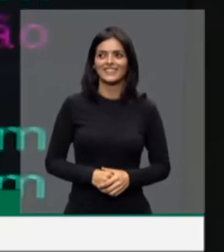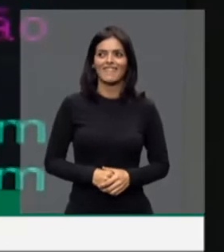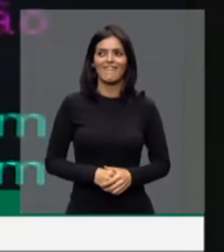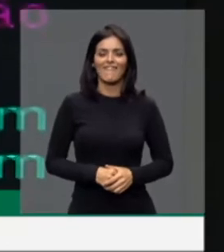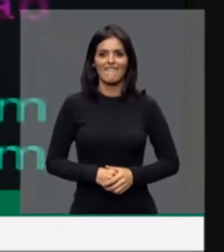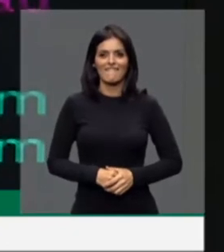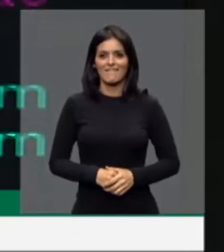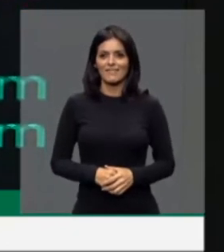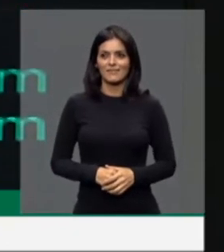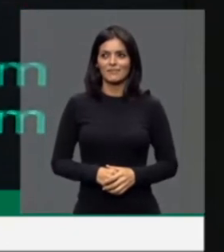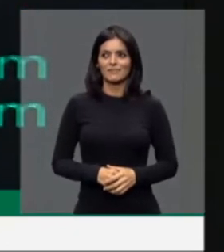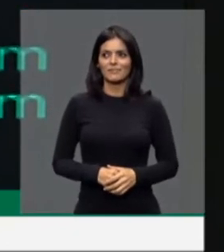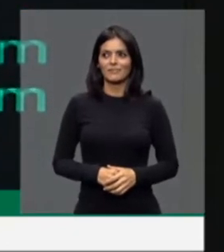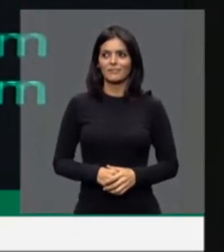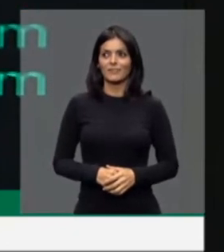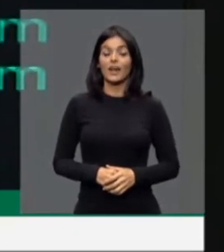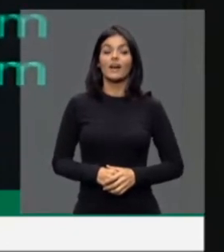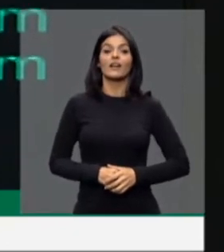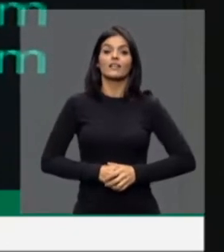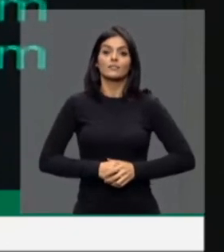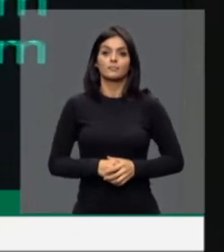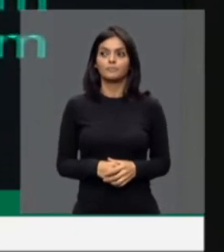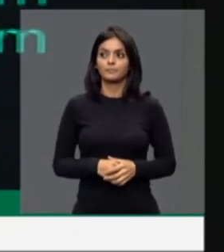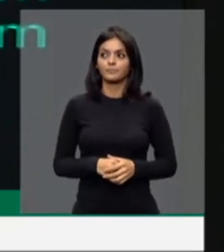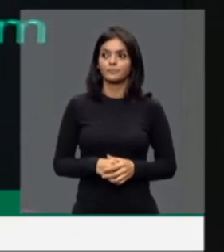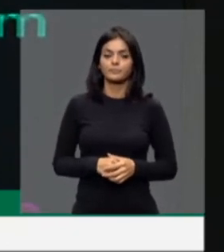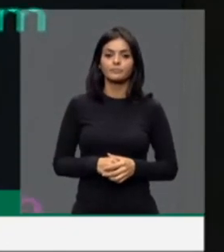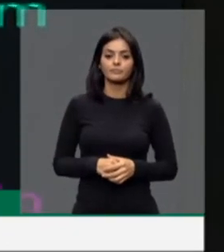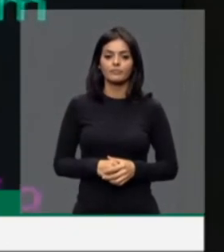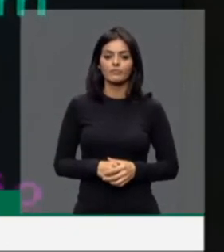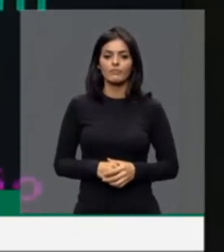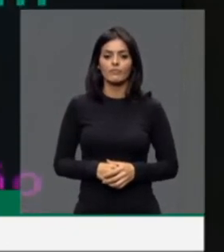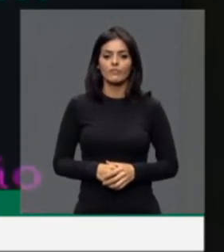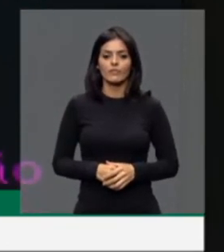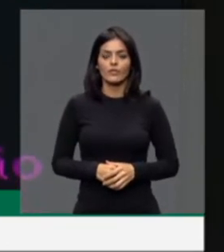JUNTO COM PTB E PROS. MAIS ALGUM PARTIDO PARA ENCAMINHAR?